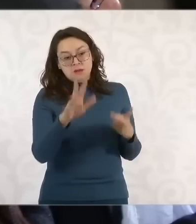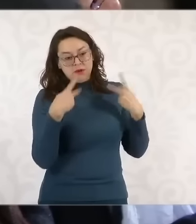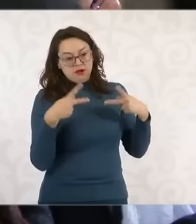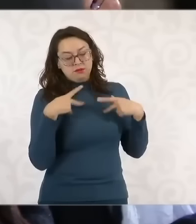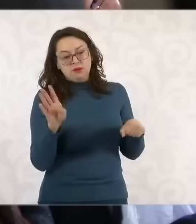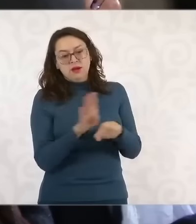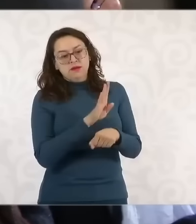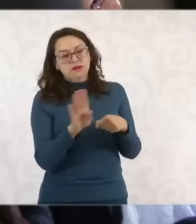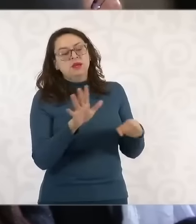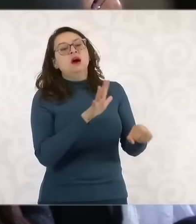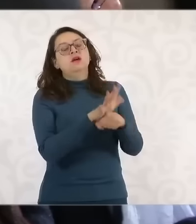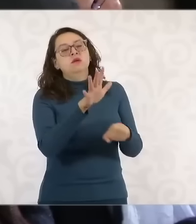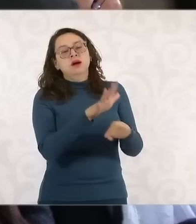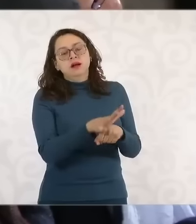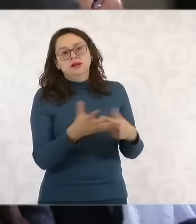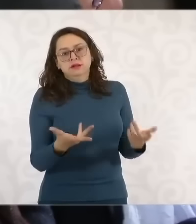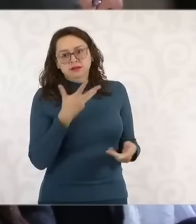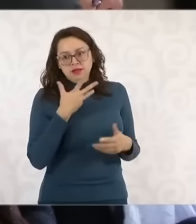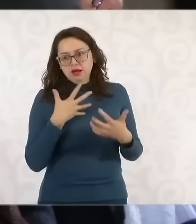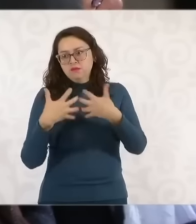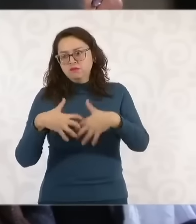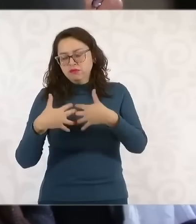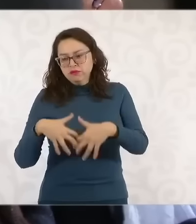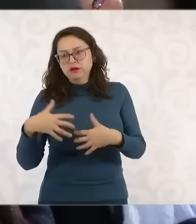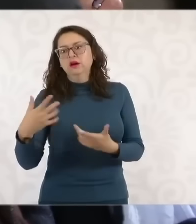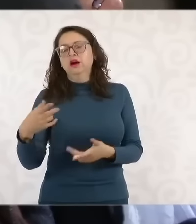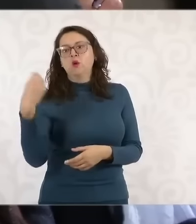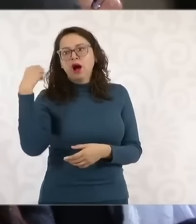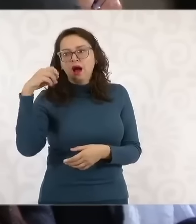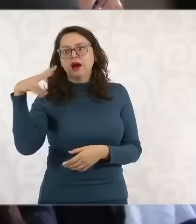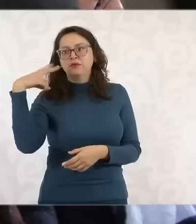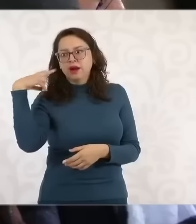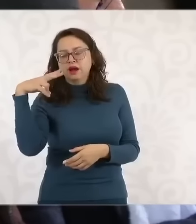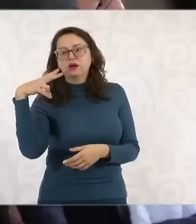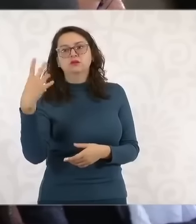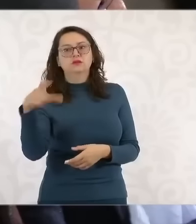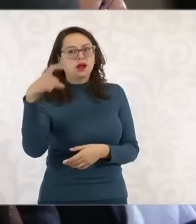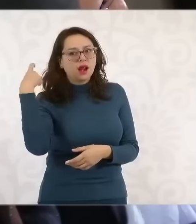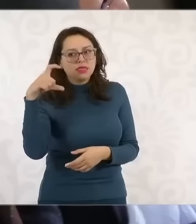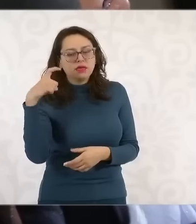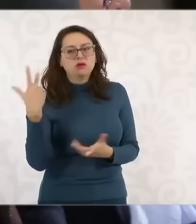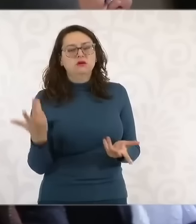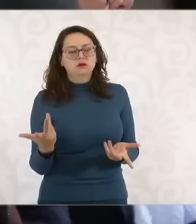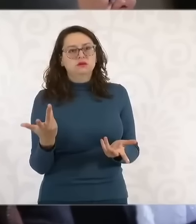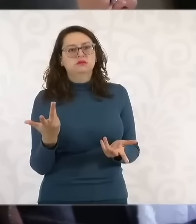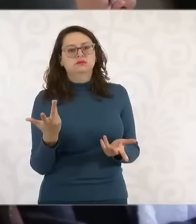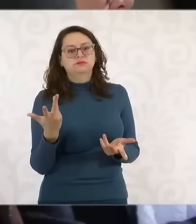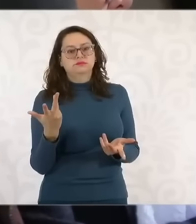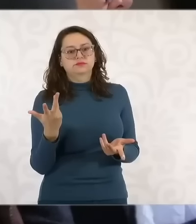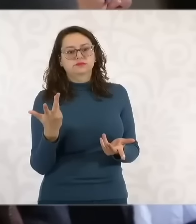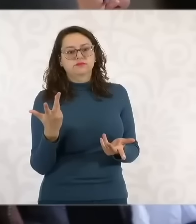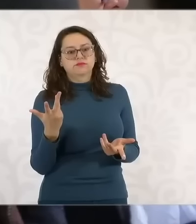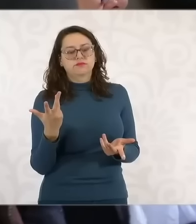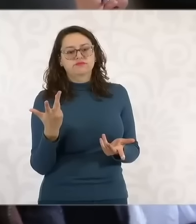Tehuantepec e bueno, la planta de Querétaro, eh cómo se garantiza que eh bueno, la que no